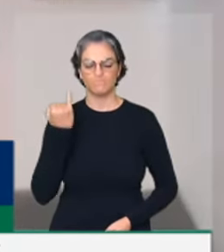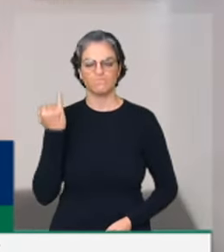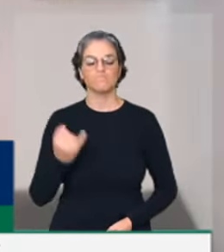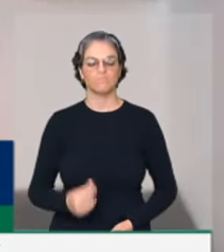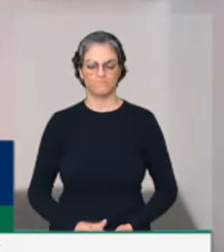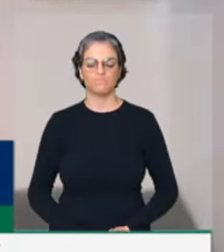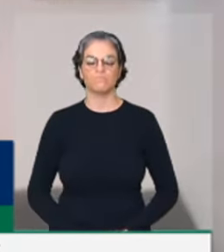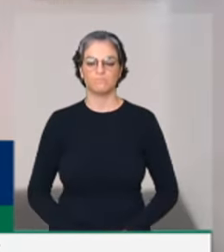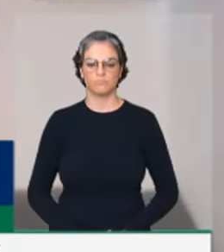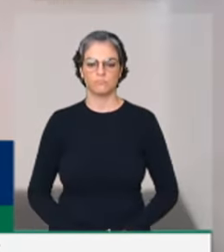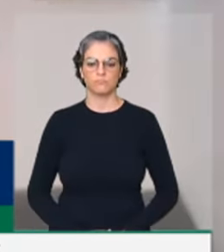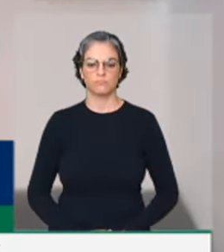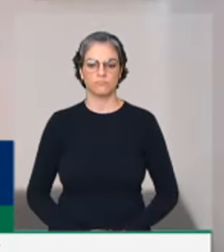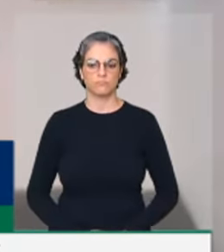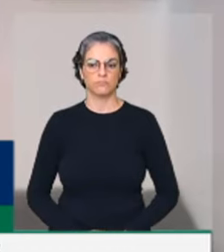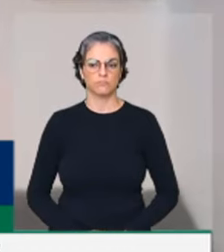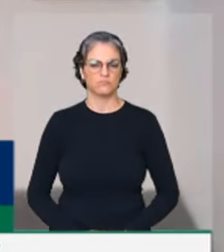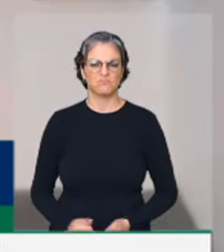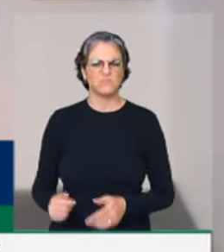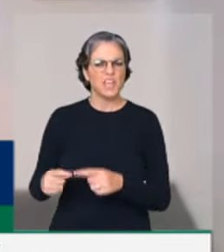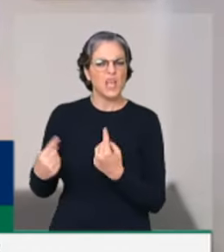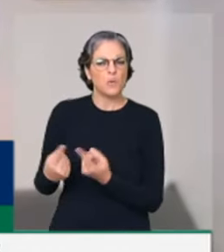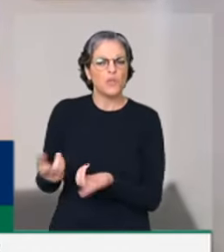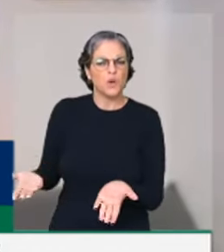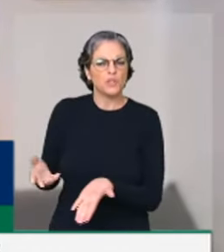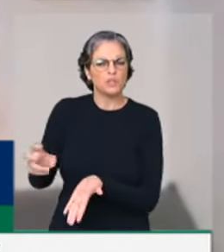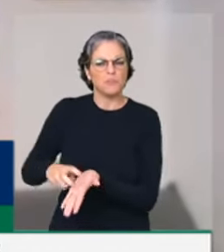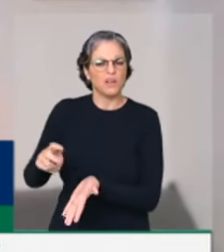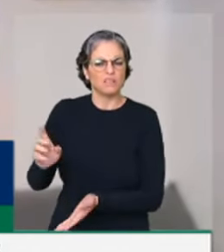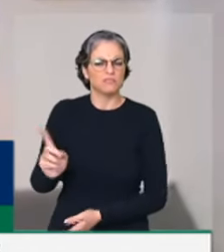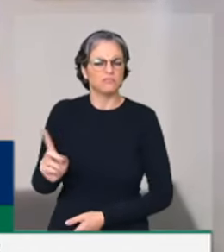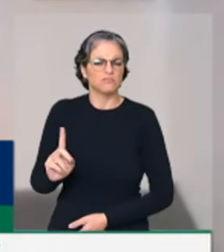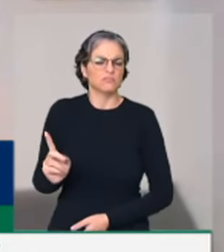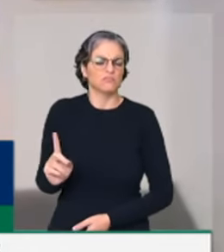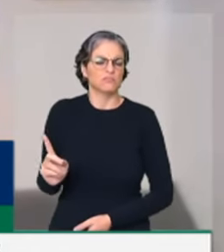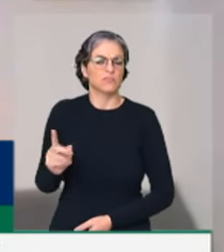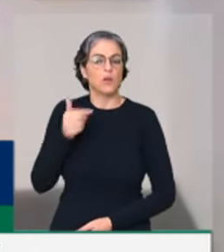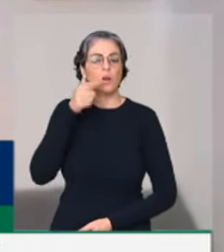SABÍAMOS ONTEM DA SUA DECISÃO DE COLOCAR ESSE PROJETO EM PAUTA. PORTANTO, ESSA... ESSA DECISÃO É